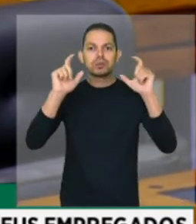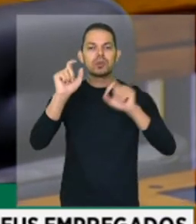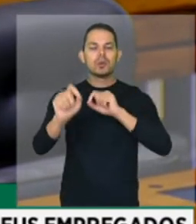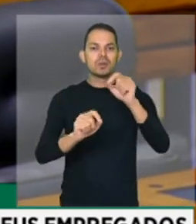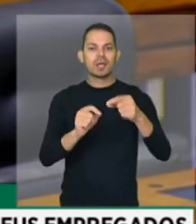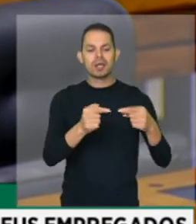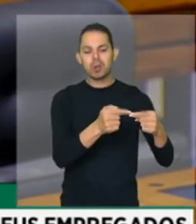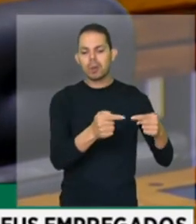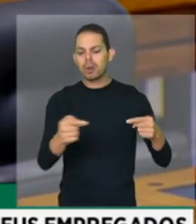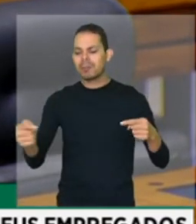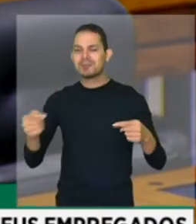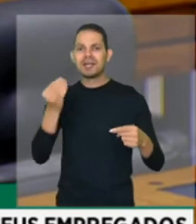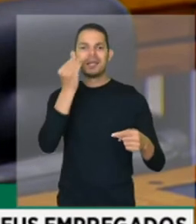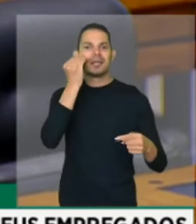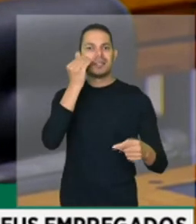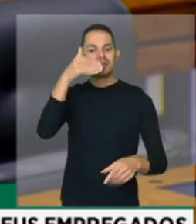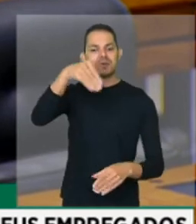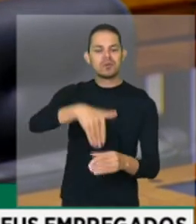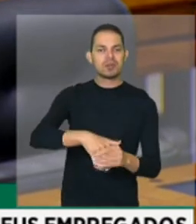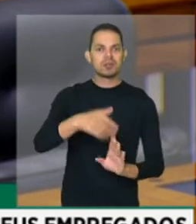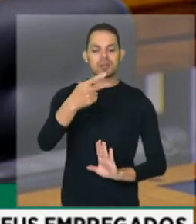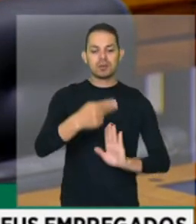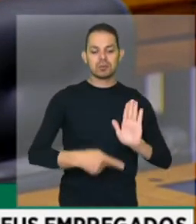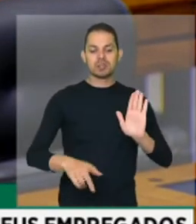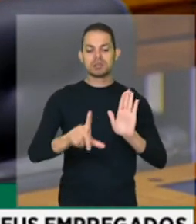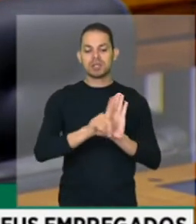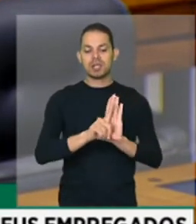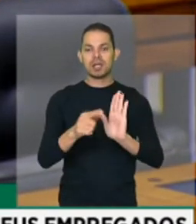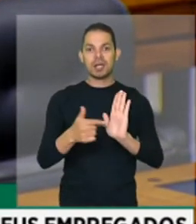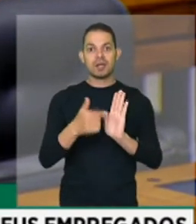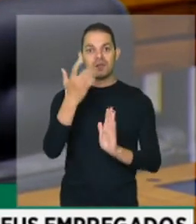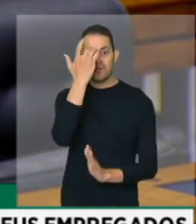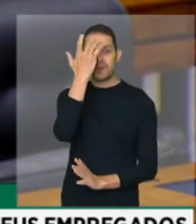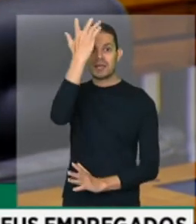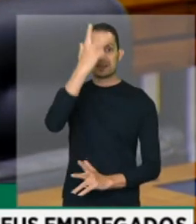SEMANA TENTANDO VOTAR UM PROJETO DE LEI QUE VAI FACILITAR O PROCESSO DE VACINAÇÃO NO BRASIL E QUE